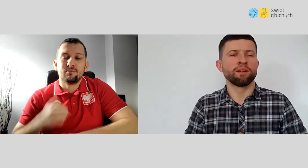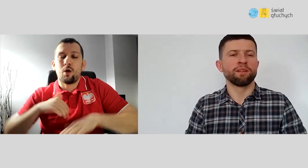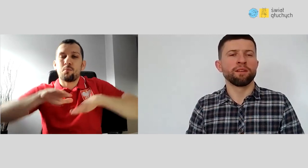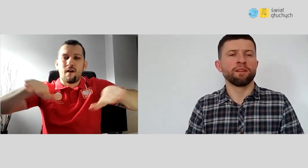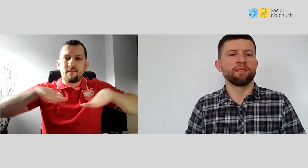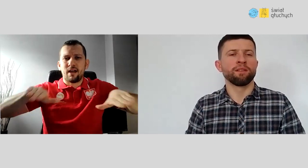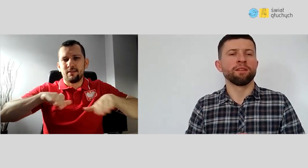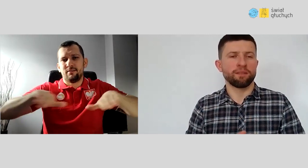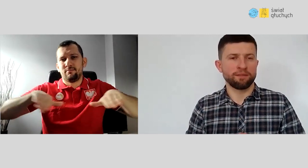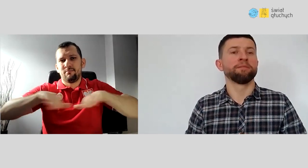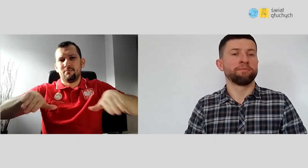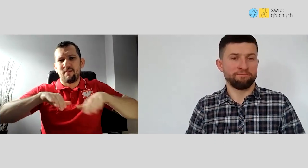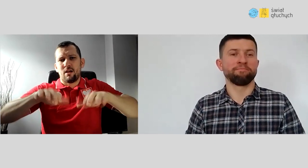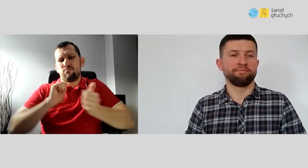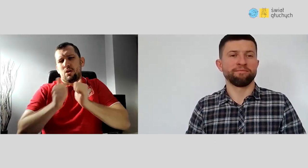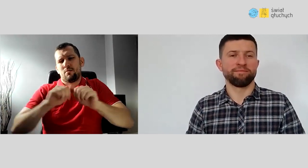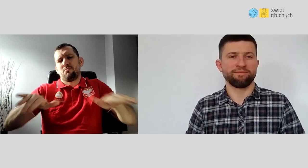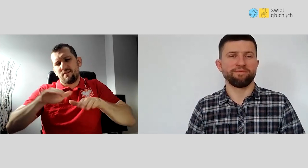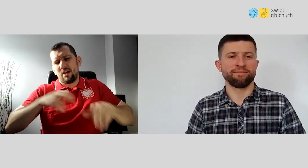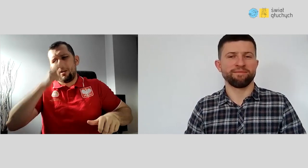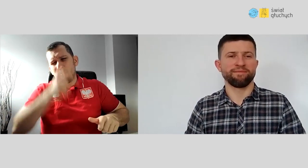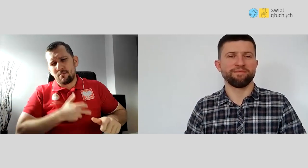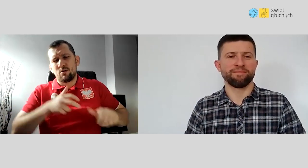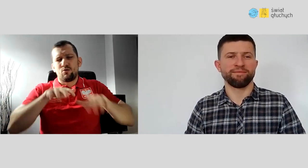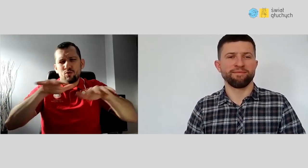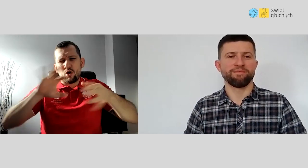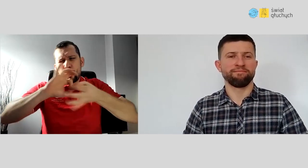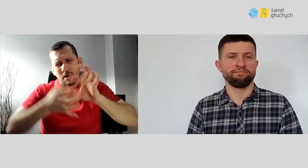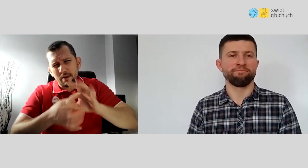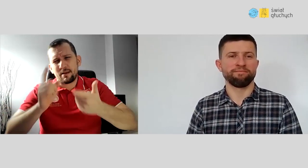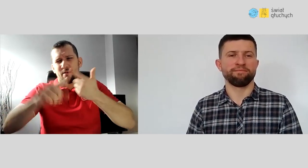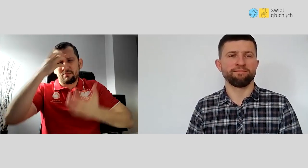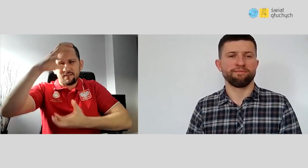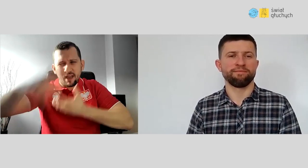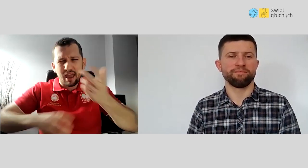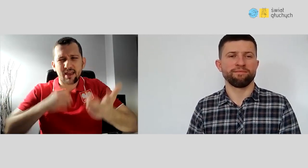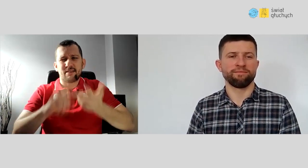Pływanie. Jestem członkiem Reprezentacja Polski Niesłyszących w Pływaniu. Brałem udział w wielu turniejach, takich jak igrzyska olimpijskie,